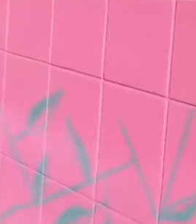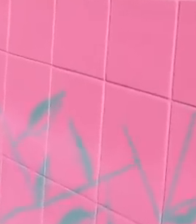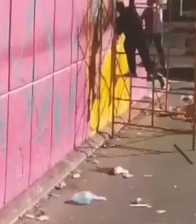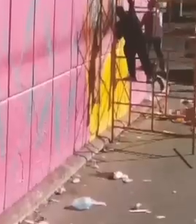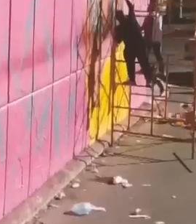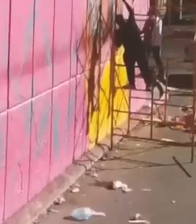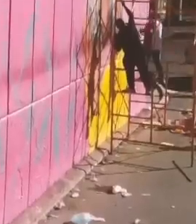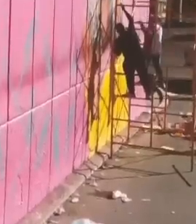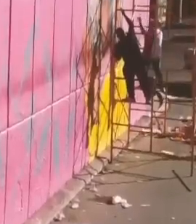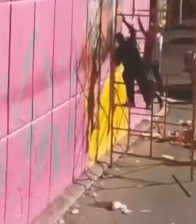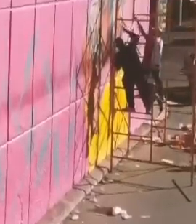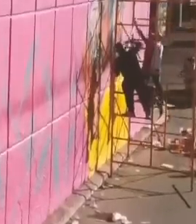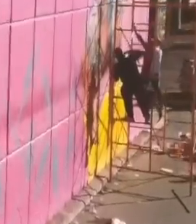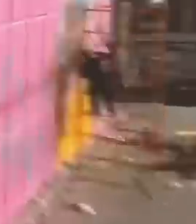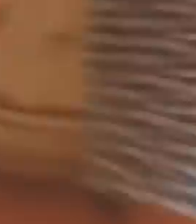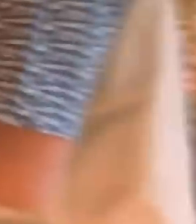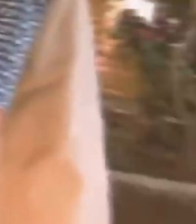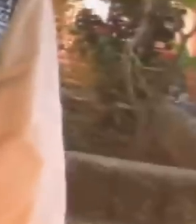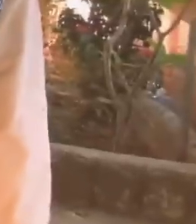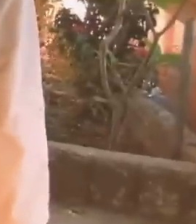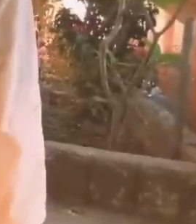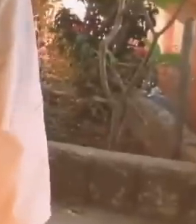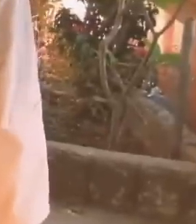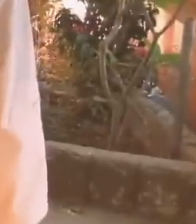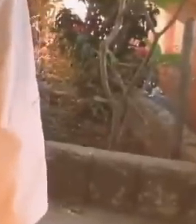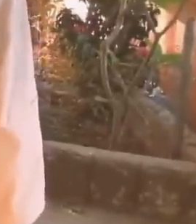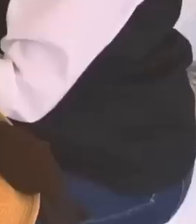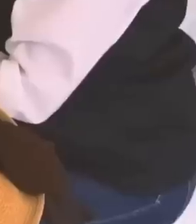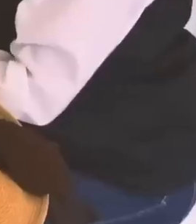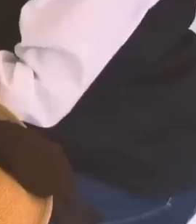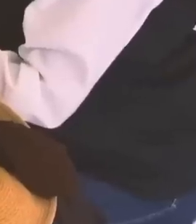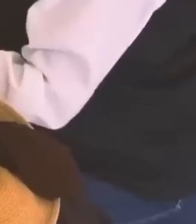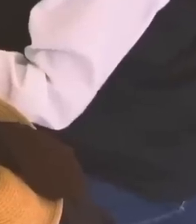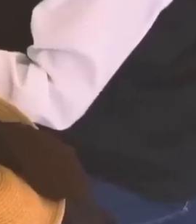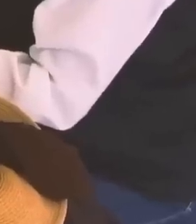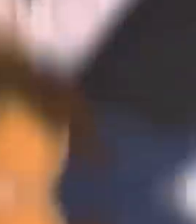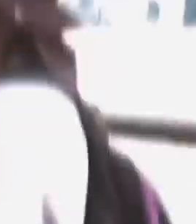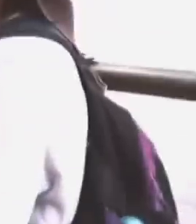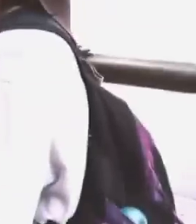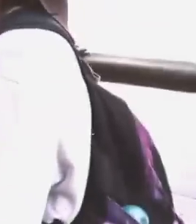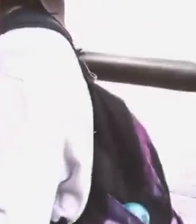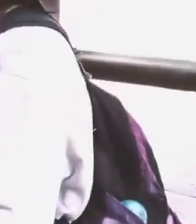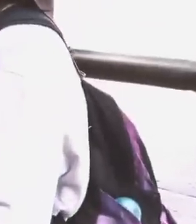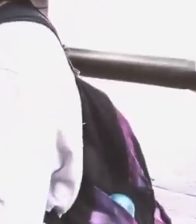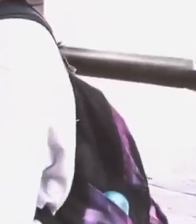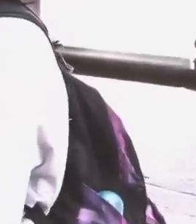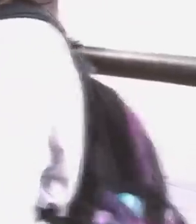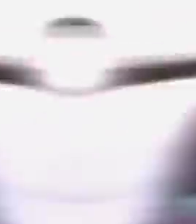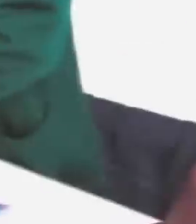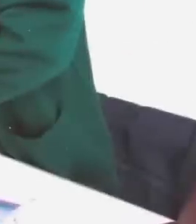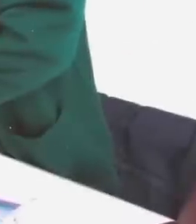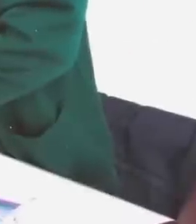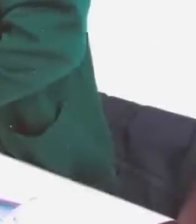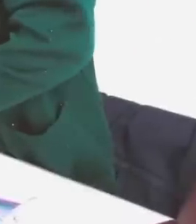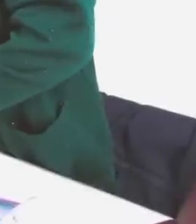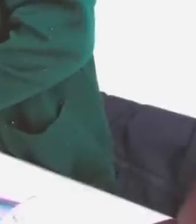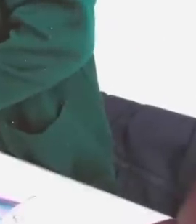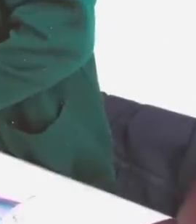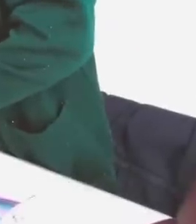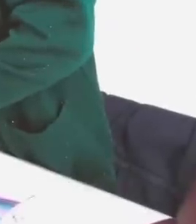seguros en algunas comunidades se ha superado la meta programada de resultados porque la Paz